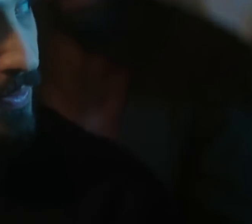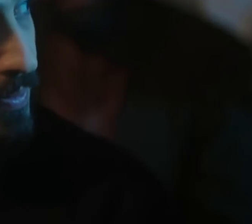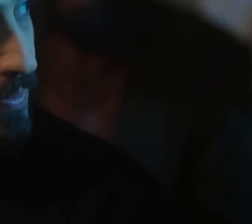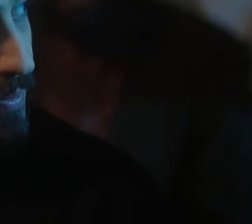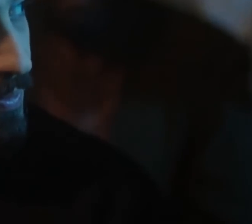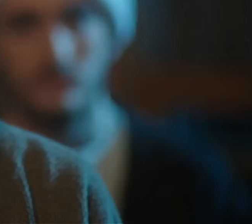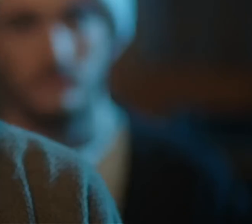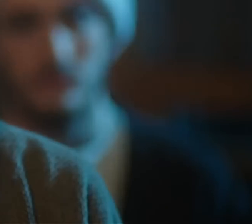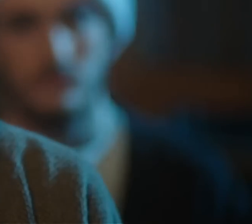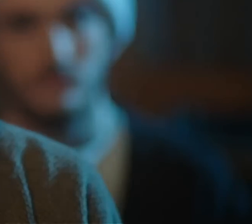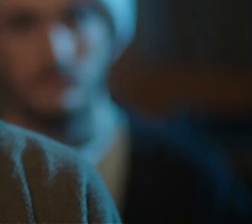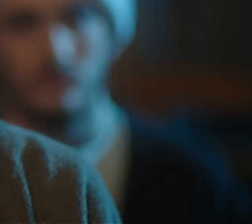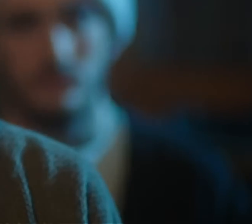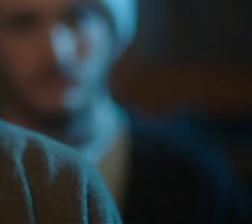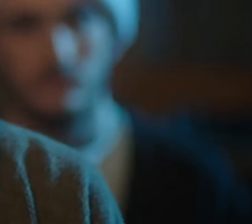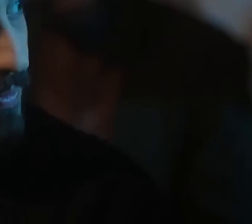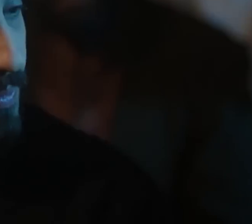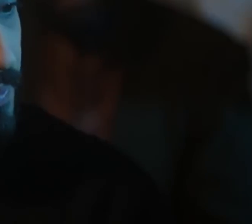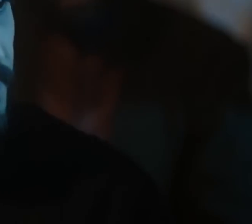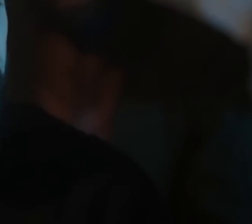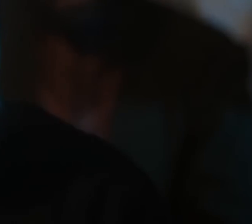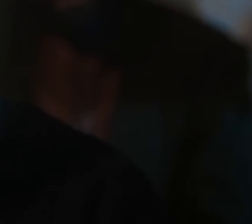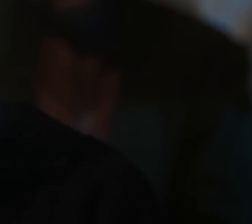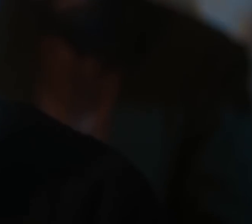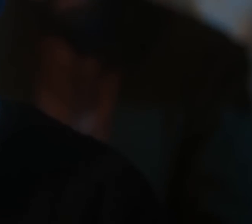(Müzik - Ney)